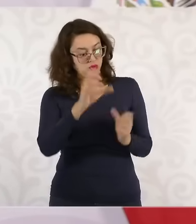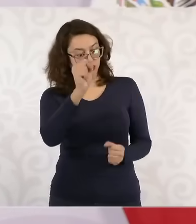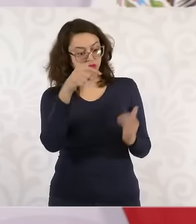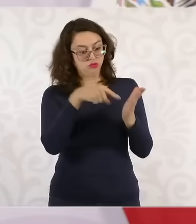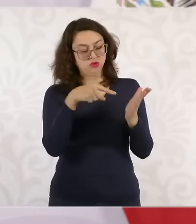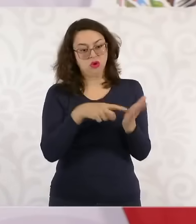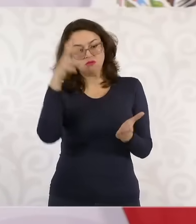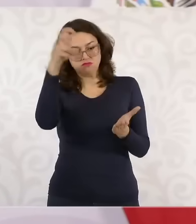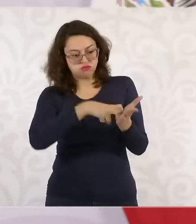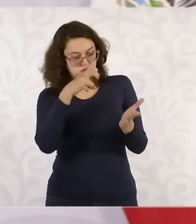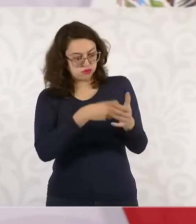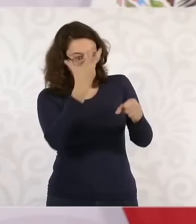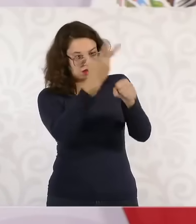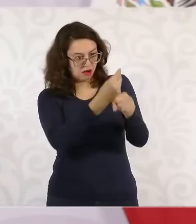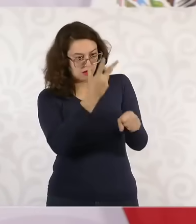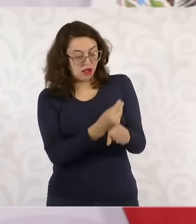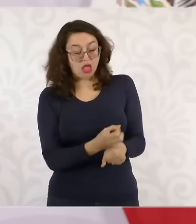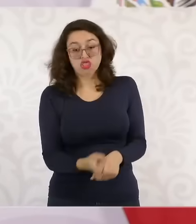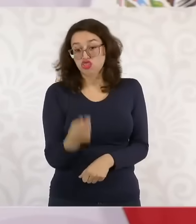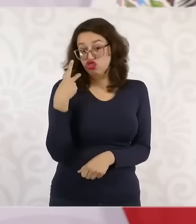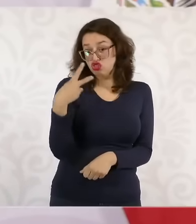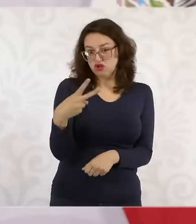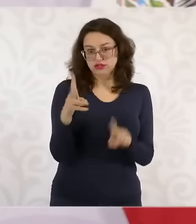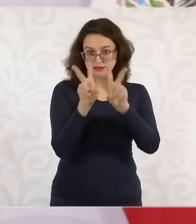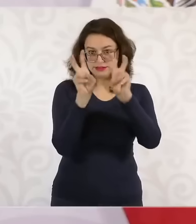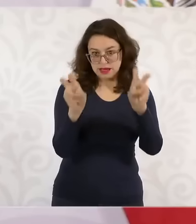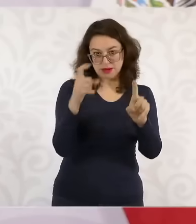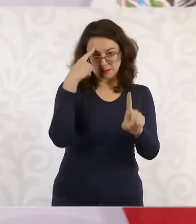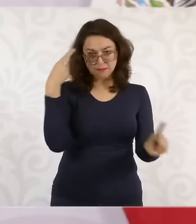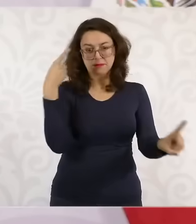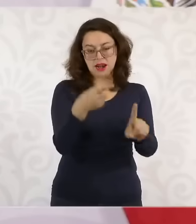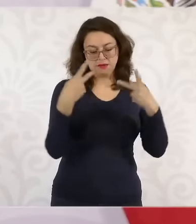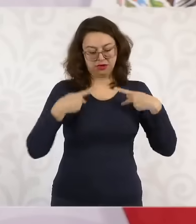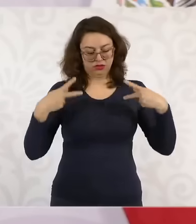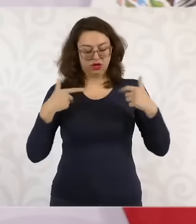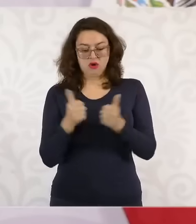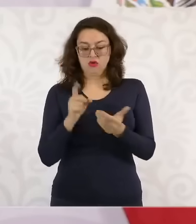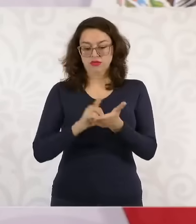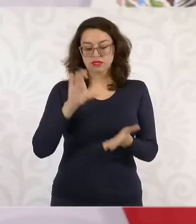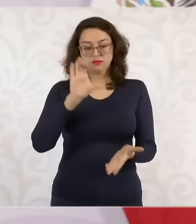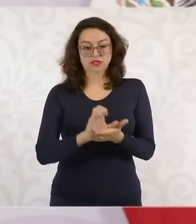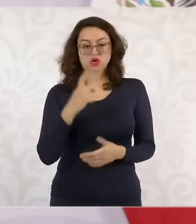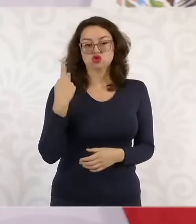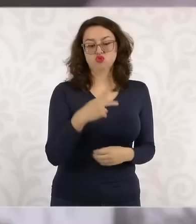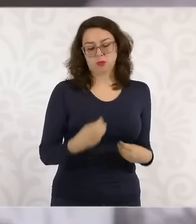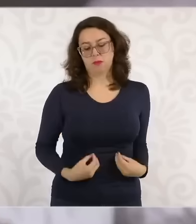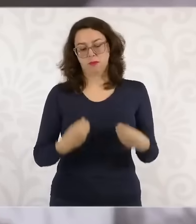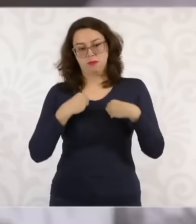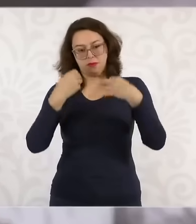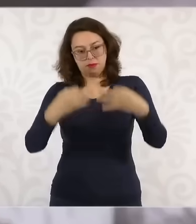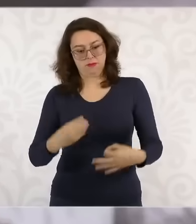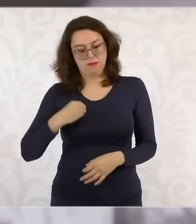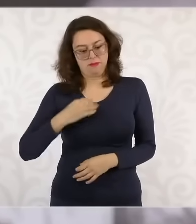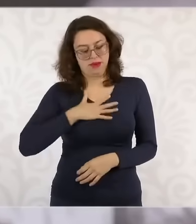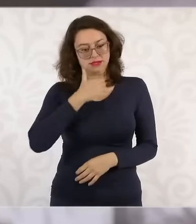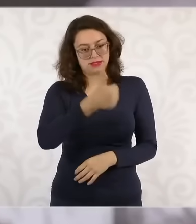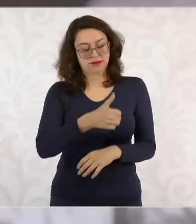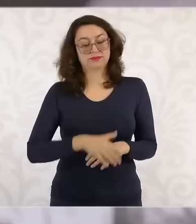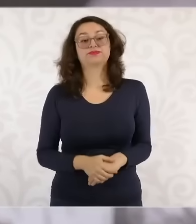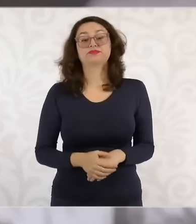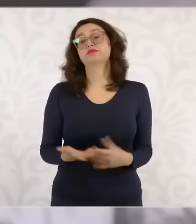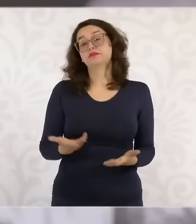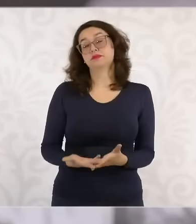discapacidad en la Constitución. El primero que se se aprobó en mayo del 2020 eh cuando sucedía